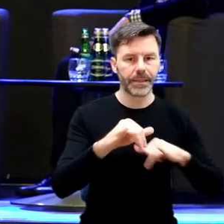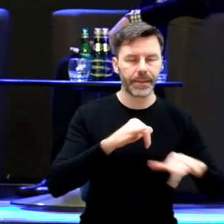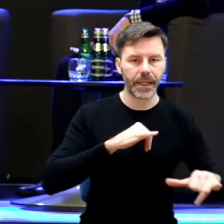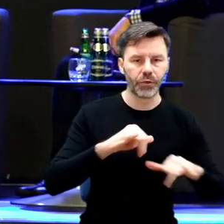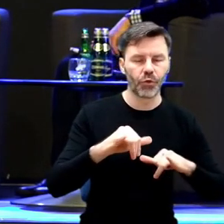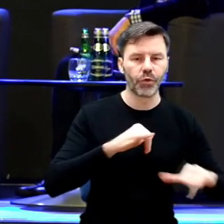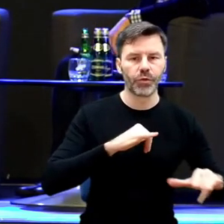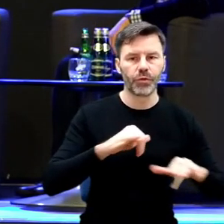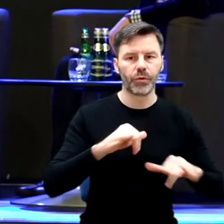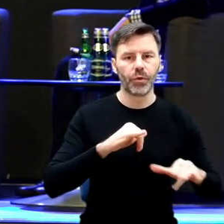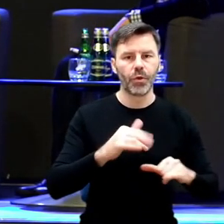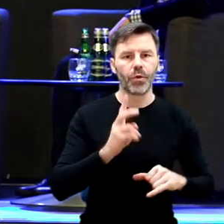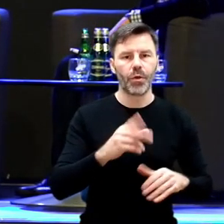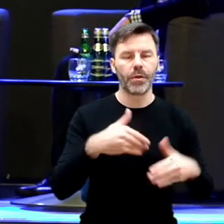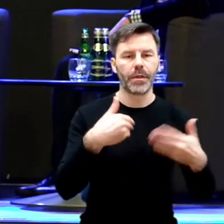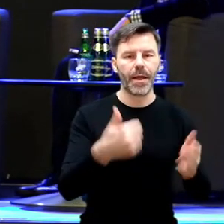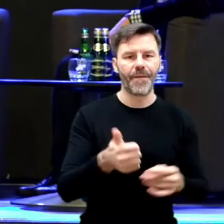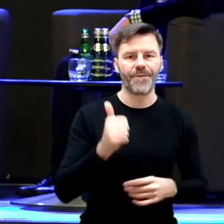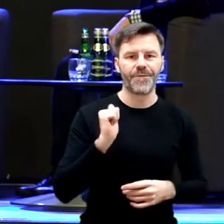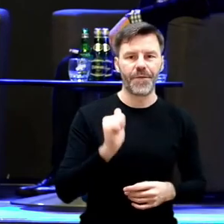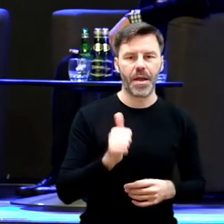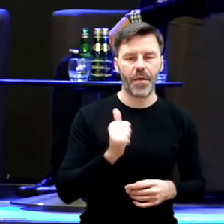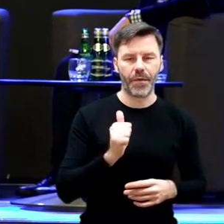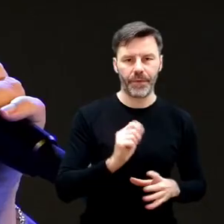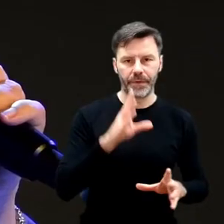profesjonalnym podmiotom i tutaj TBS-y, SIM-y,